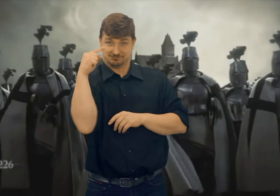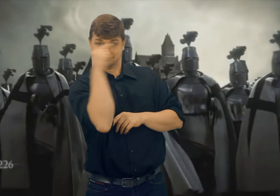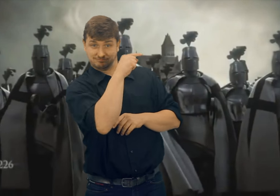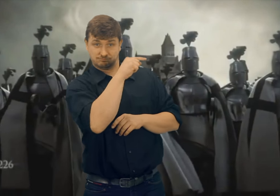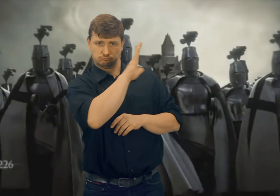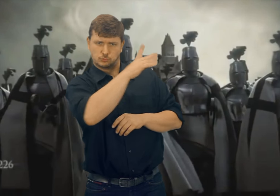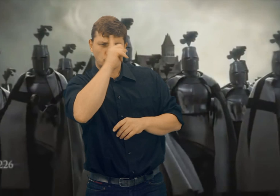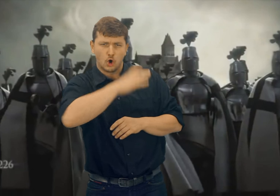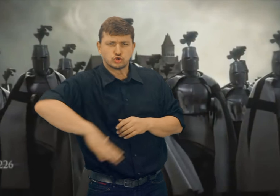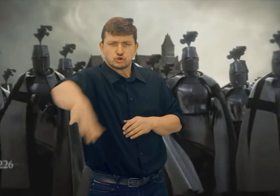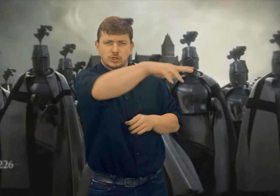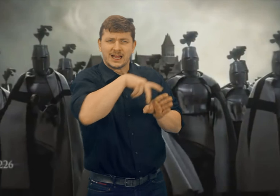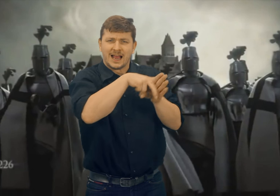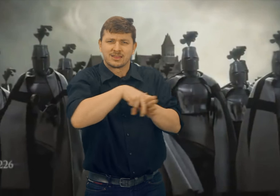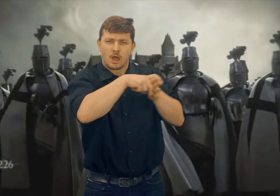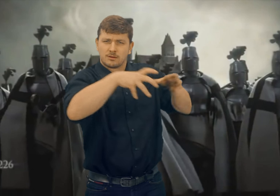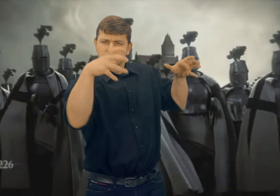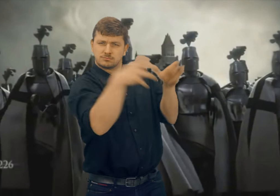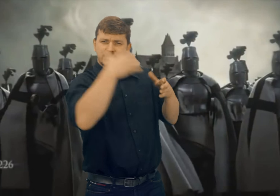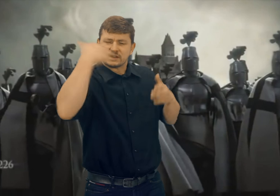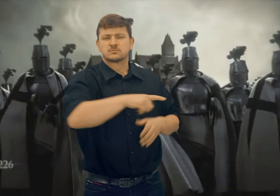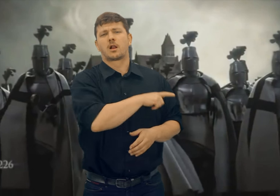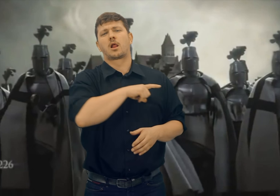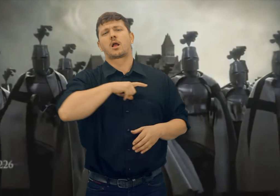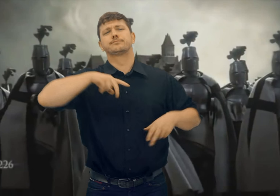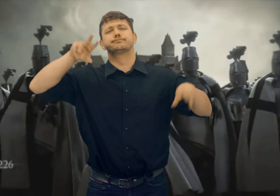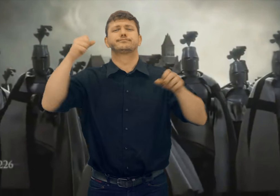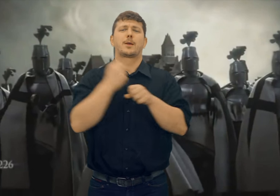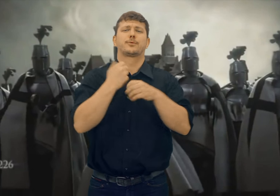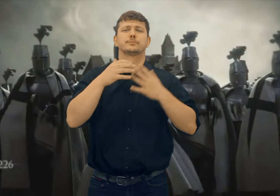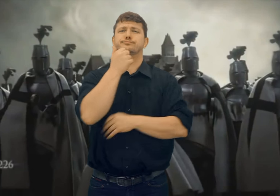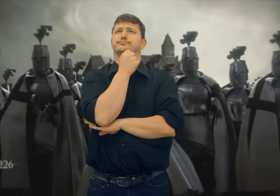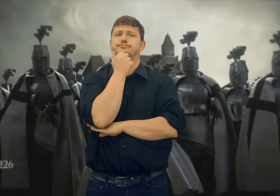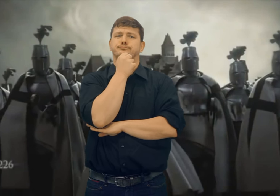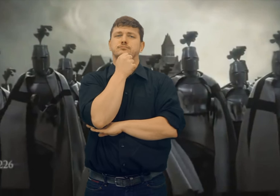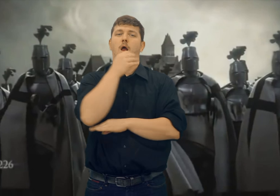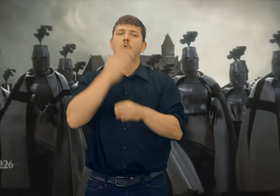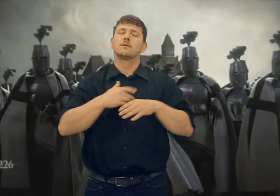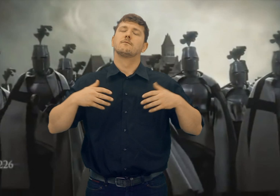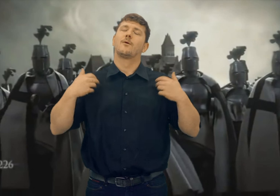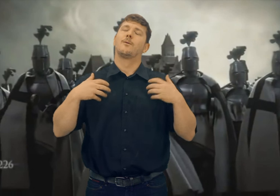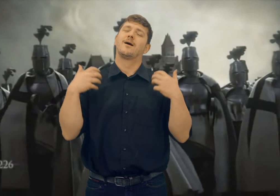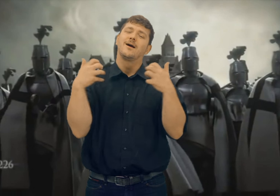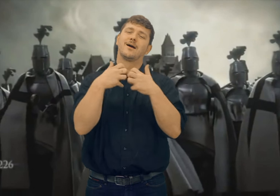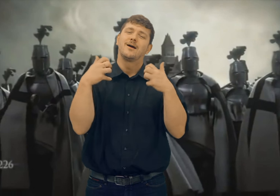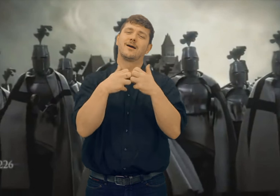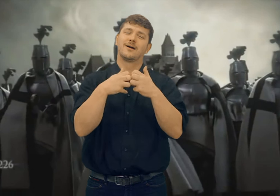Er und sein Ritterorden waren zufällig lange "arbeitslos", deshalb kam ihnen diese Auseinandersetzung sehr entgegen.